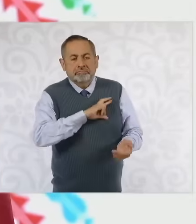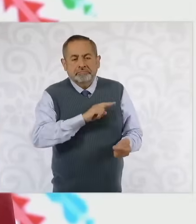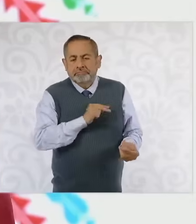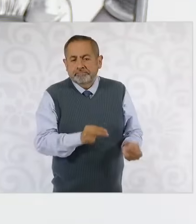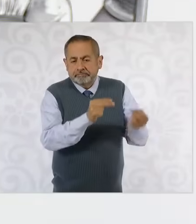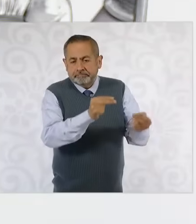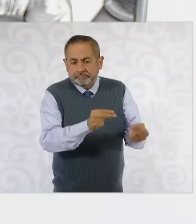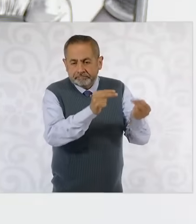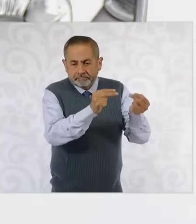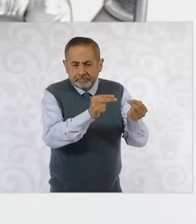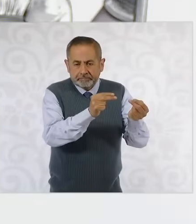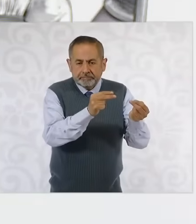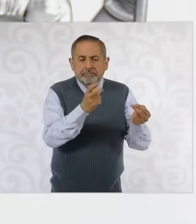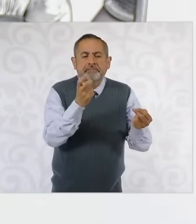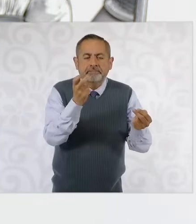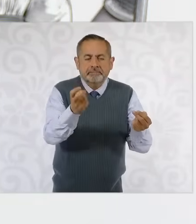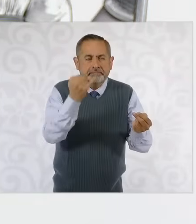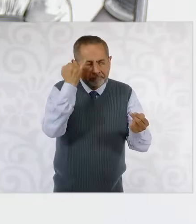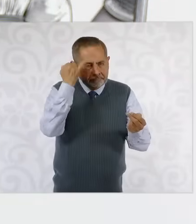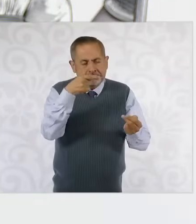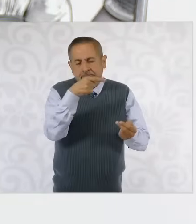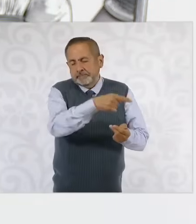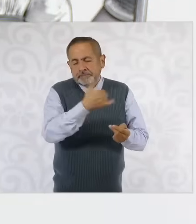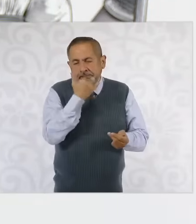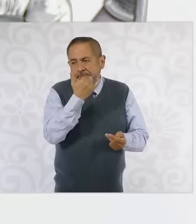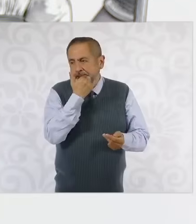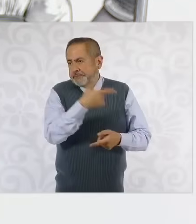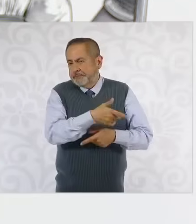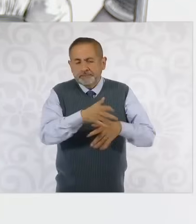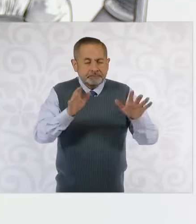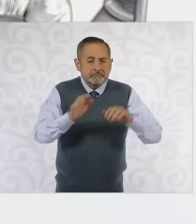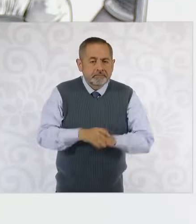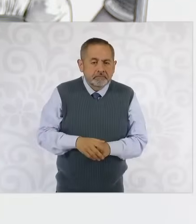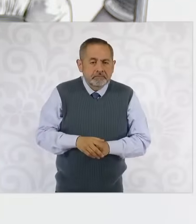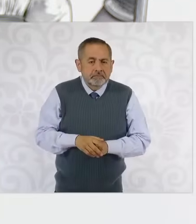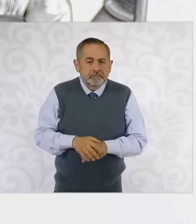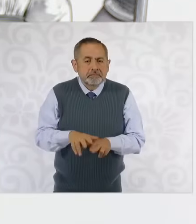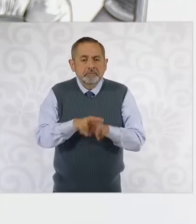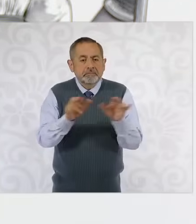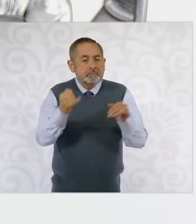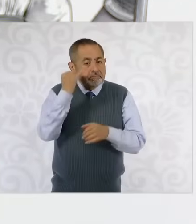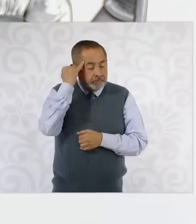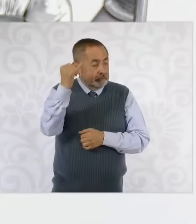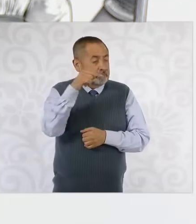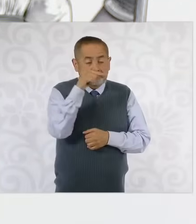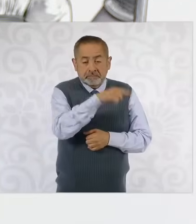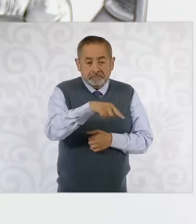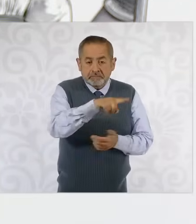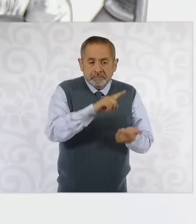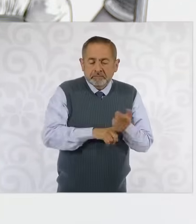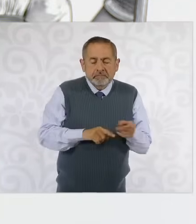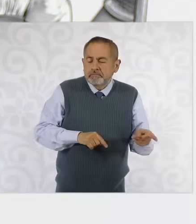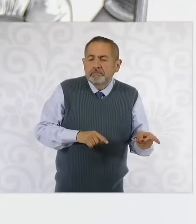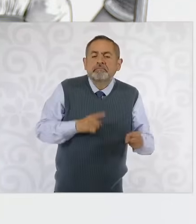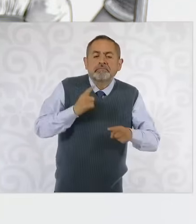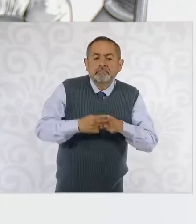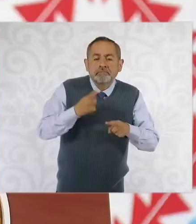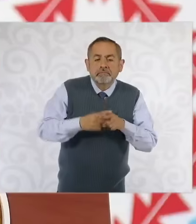Esa fue la primera ni siquiera era una idea de los que llegaron sino era una idea que es el segundo